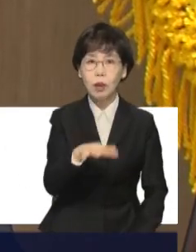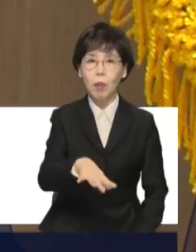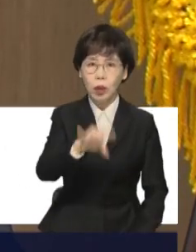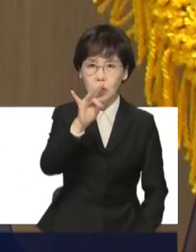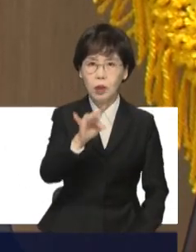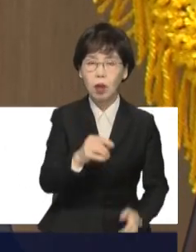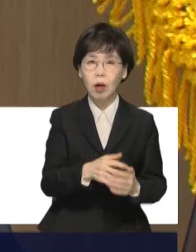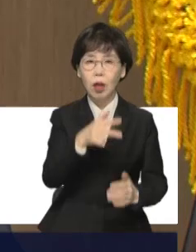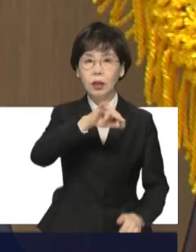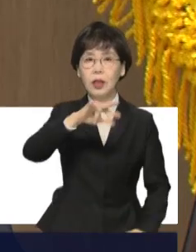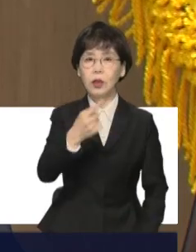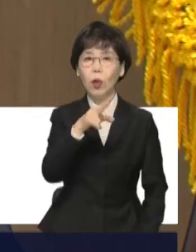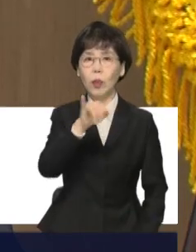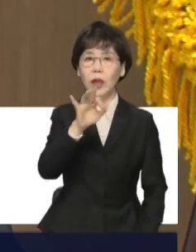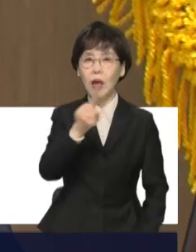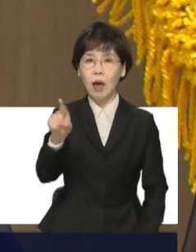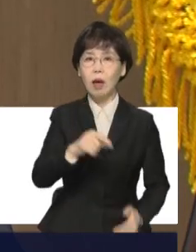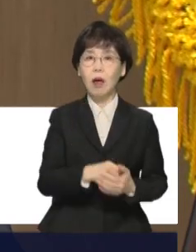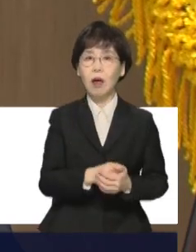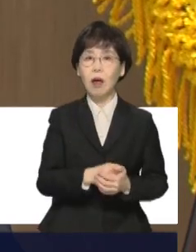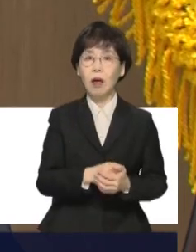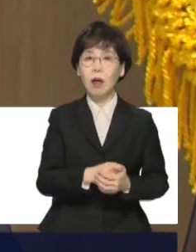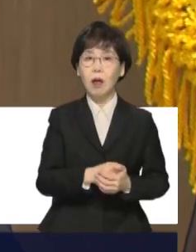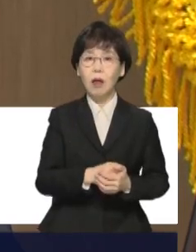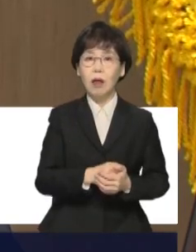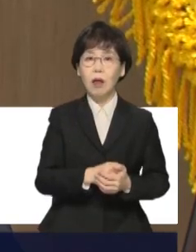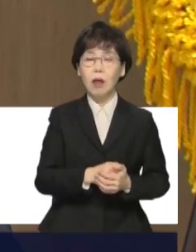선제적으로 지소미아를 완전히 정상화할 것을 선언했습니다.